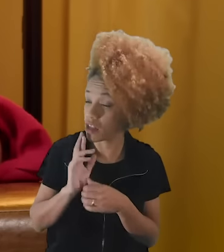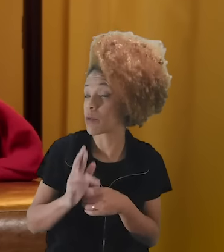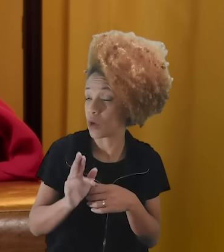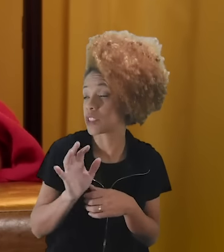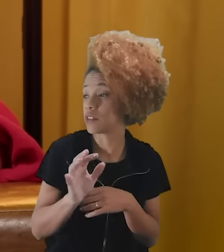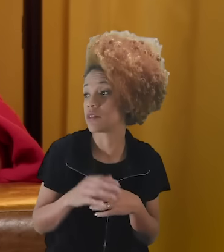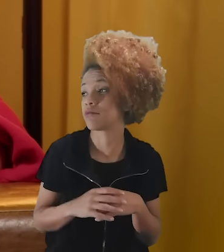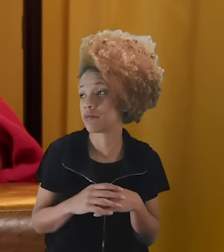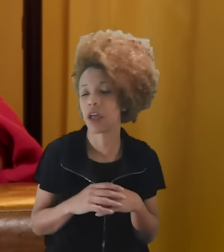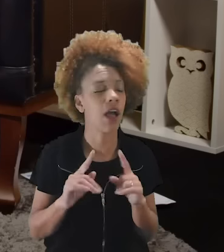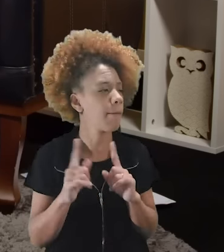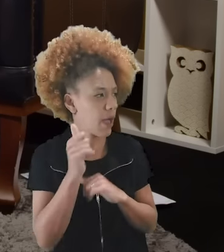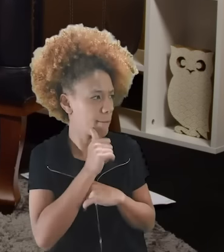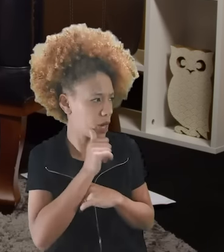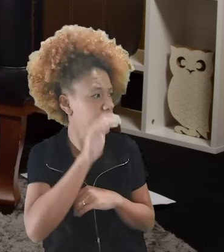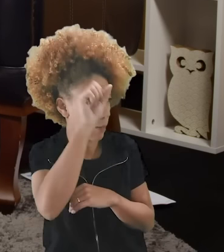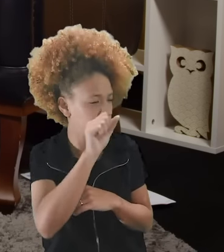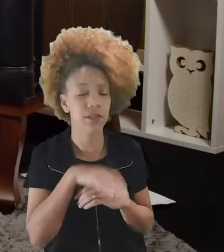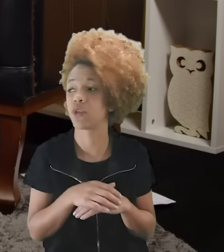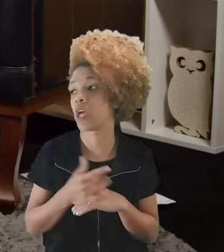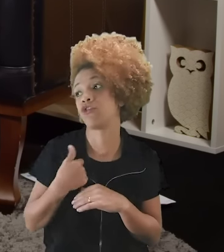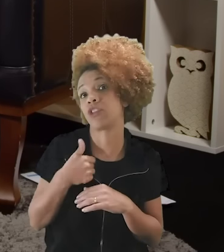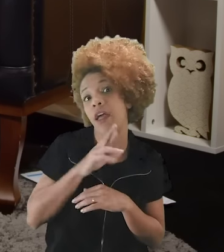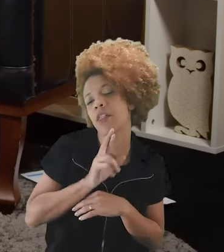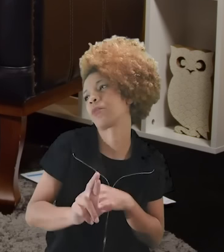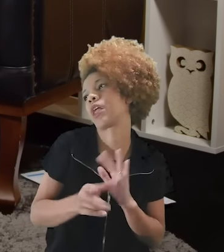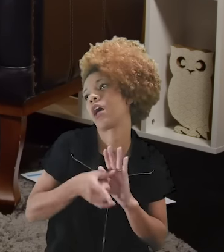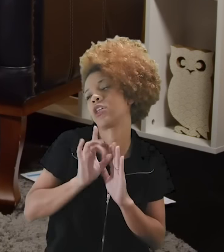mais assim mesmo lá a mulher ela tá aprendendo a gente tá respondendo antes a gente só quitava